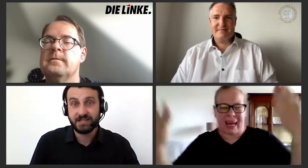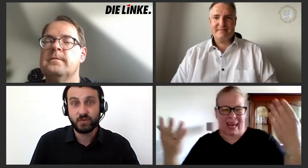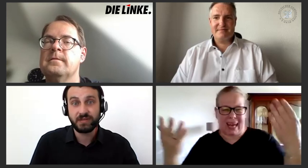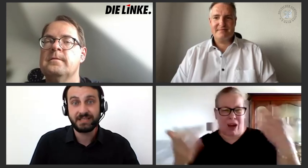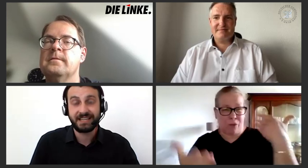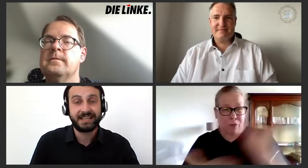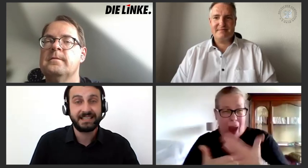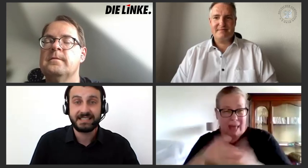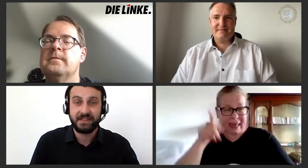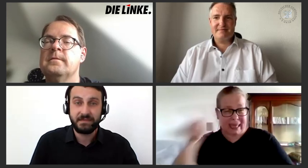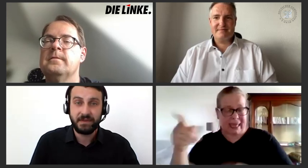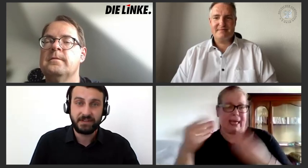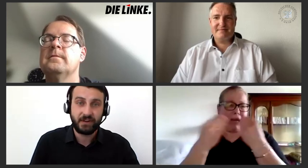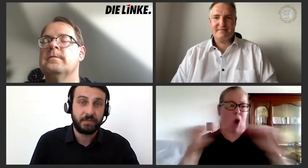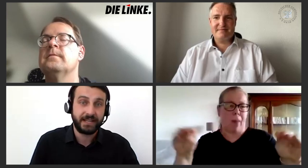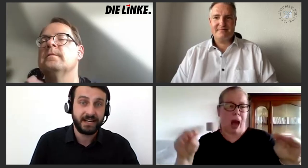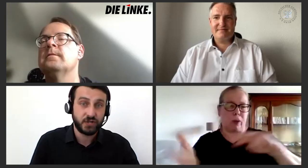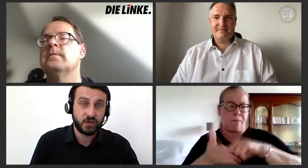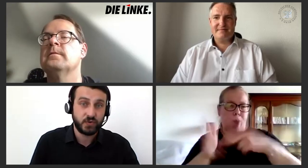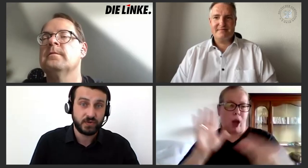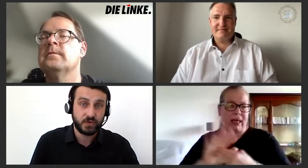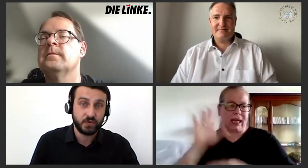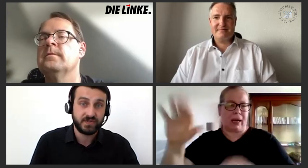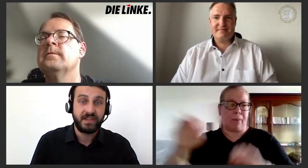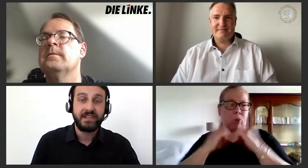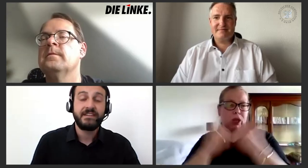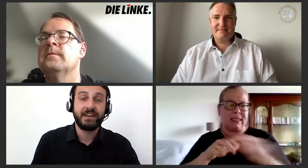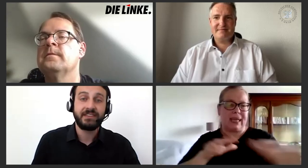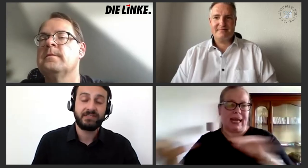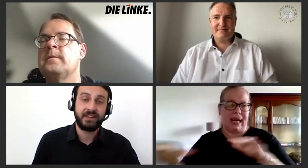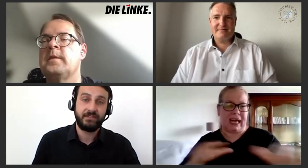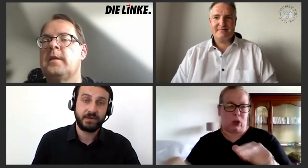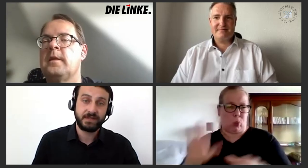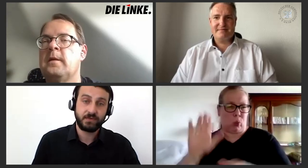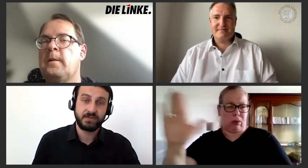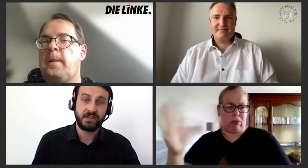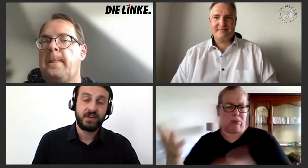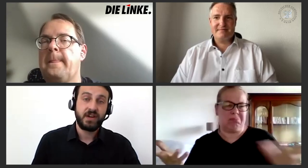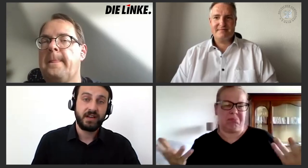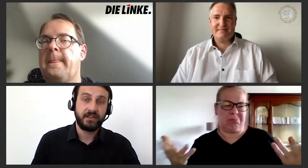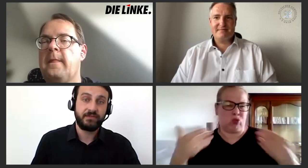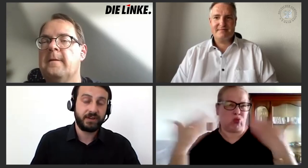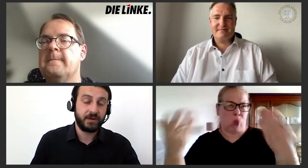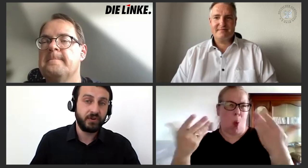schon teilweise unerträglich, dass wir immer wieder auf Barrieren stoßen, was die Information